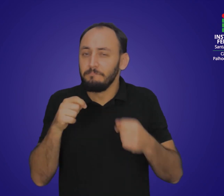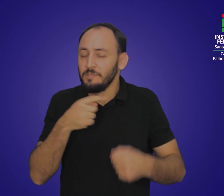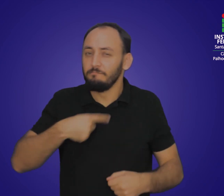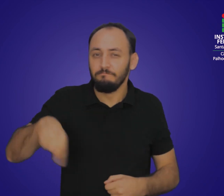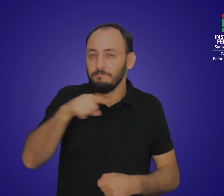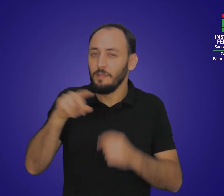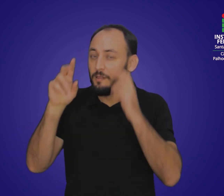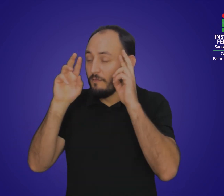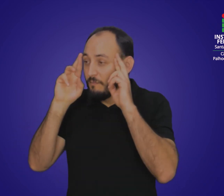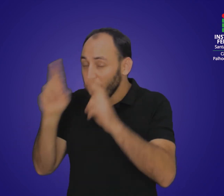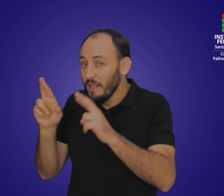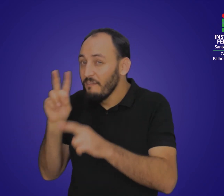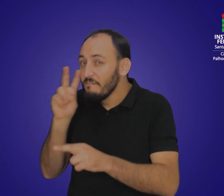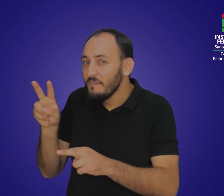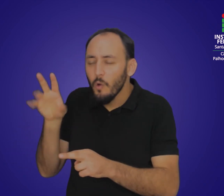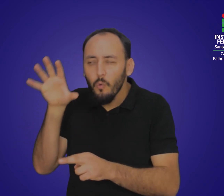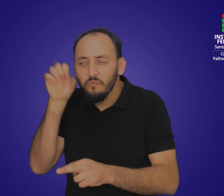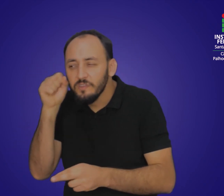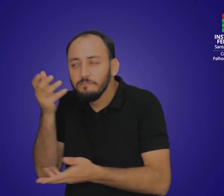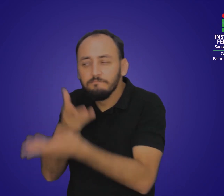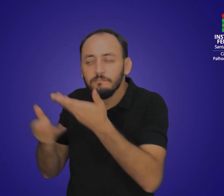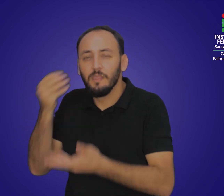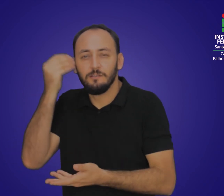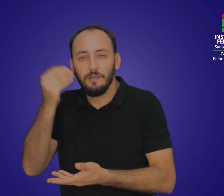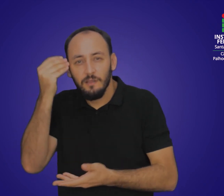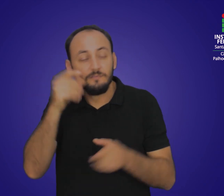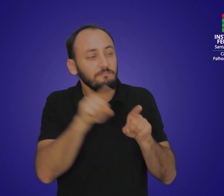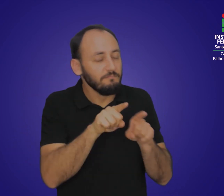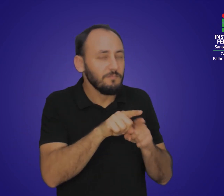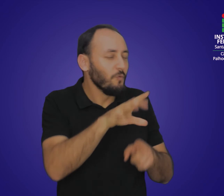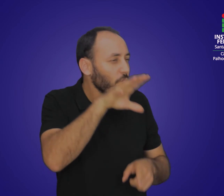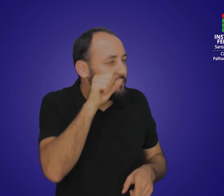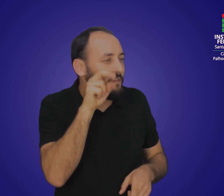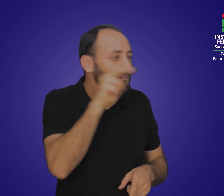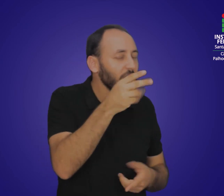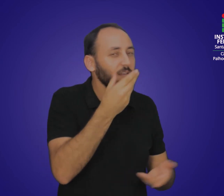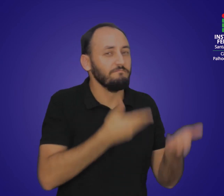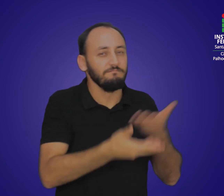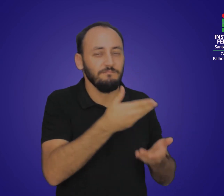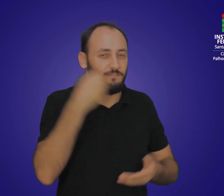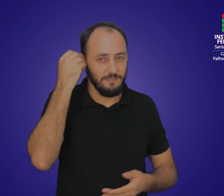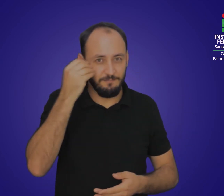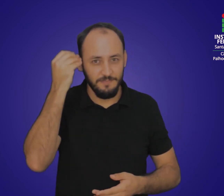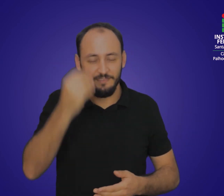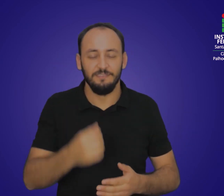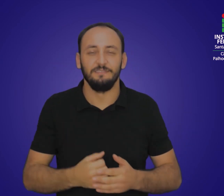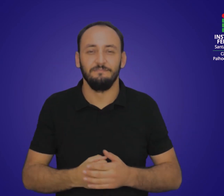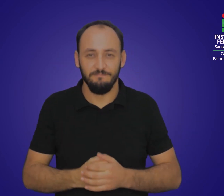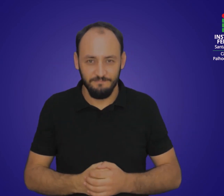Nós precisamos respeitar, ver e ouvir o compartilhamento de experiência de ambos os lados.